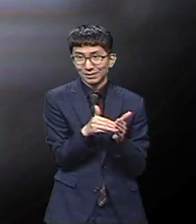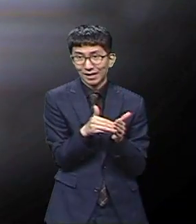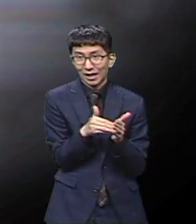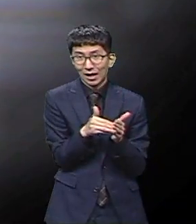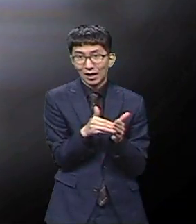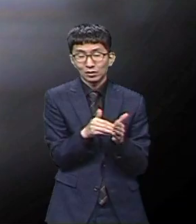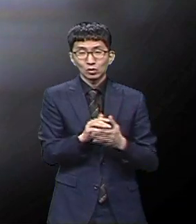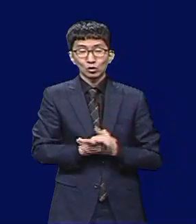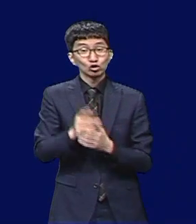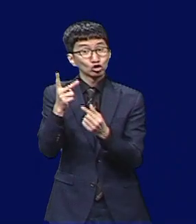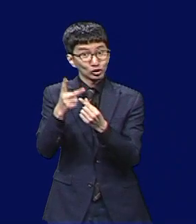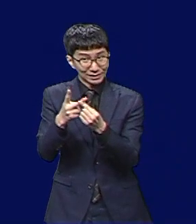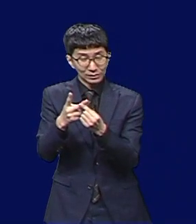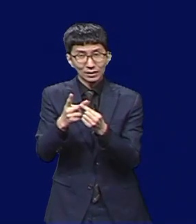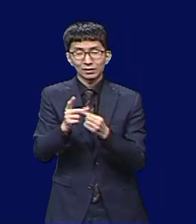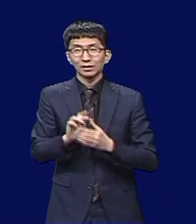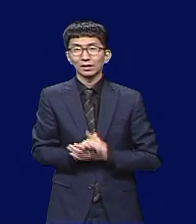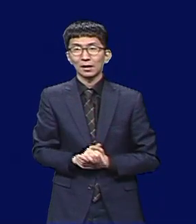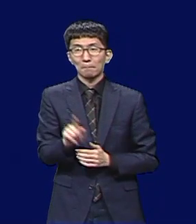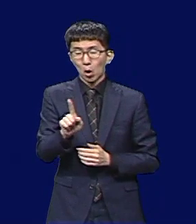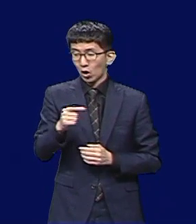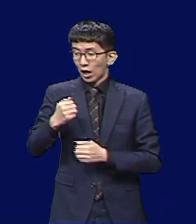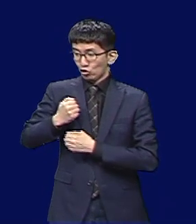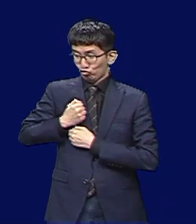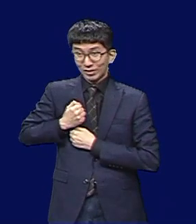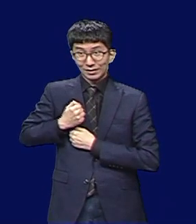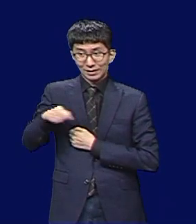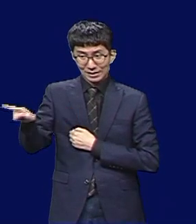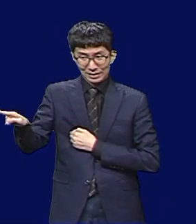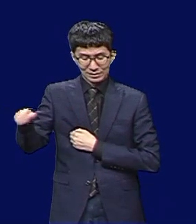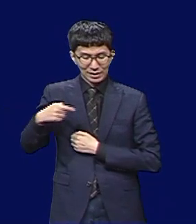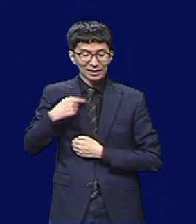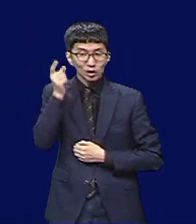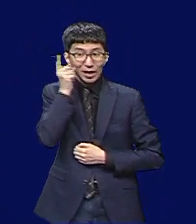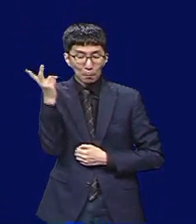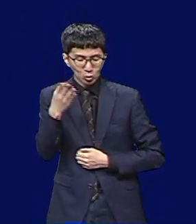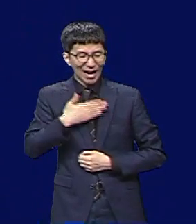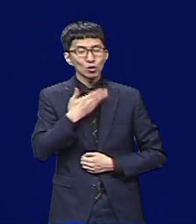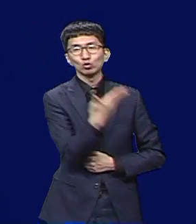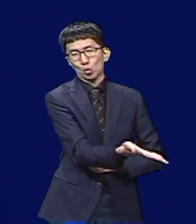이어 이메일로 2차 병가를 제출한 21일 추 장관이 상급부대 지원장교 연락처를 보좌관에게 보낸 뒤 아들에게 연락해달라고 합니다.